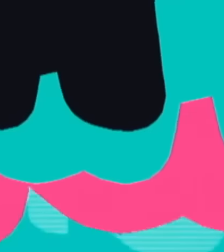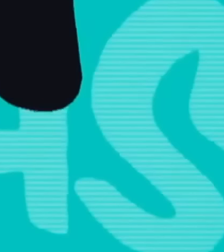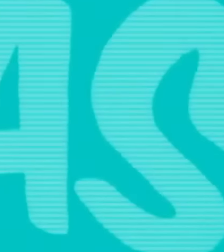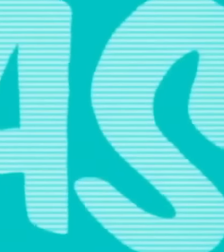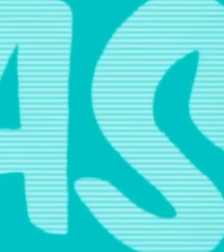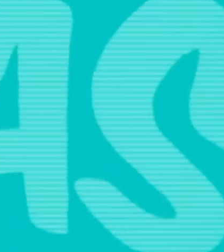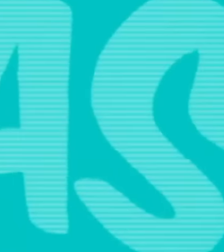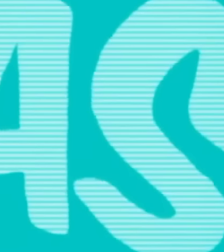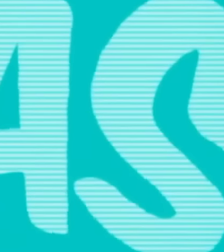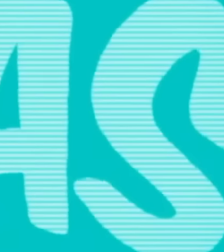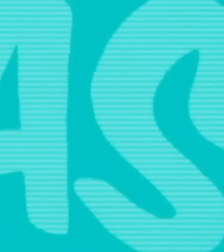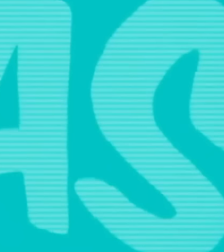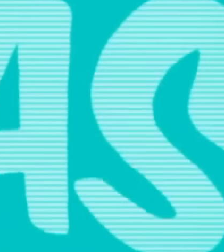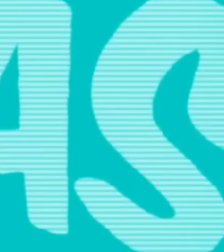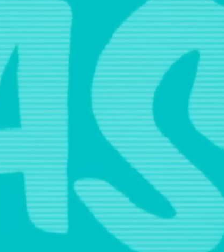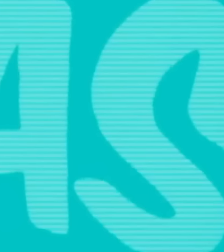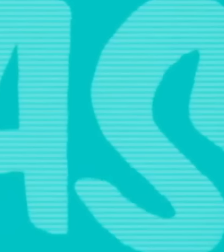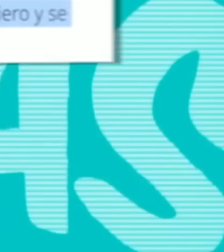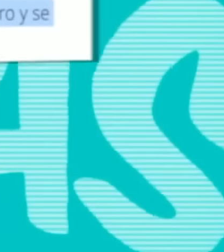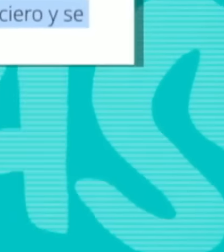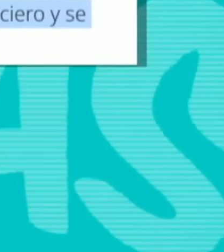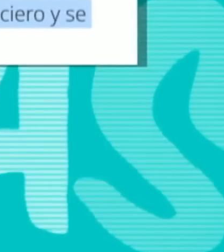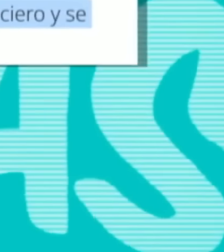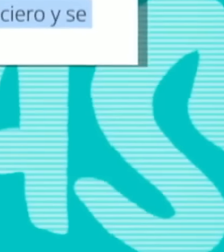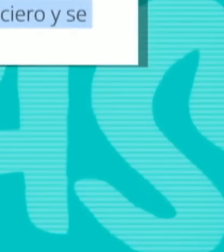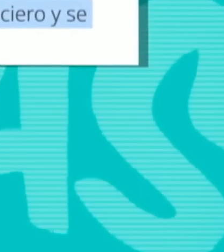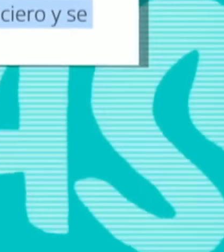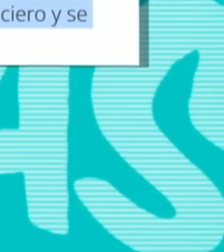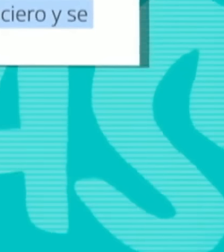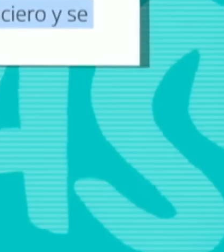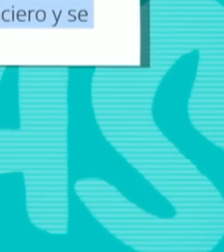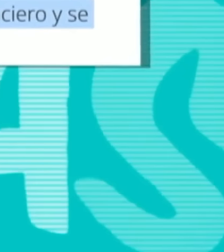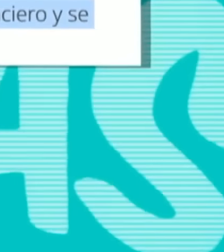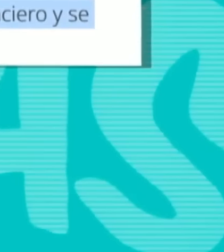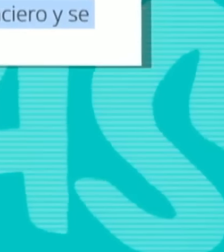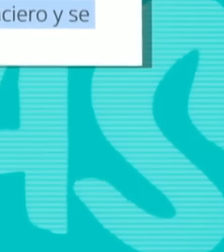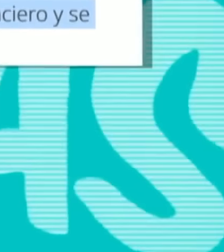Mentira. La reforma obliga a que todos los recursos pasen por el sistema financiero. Se